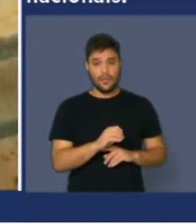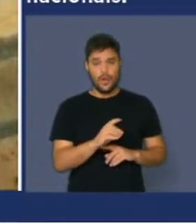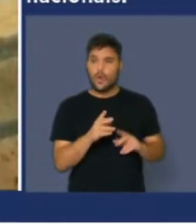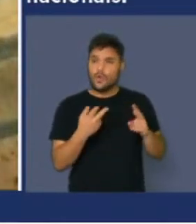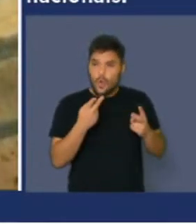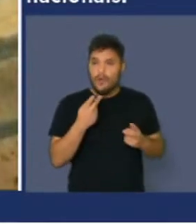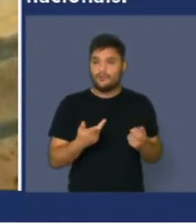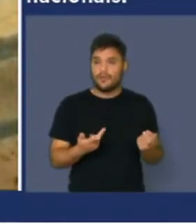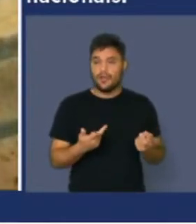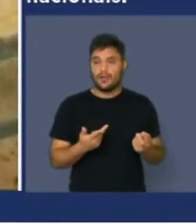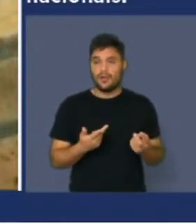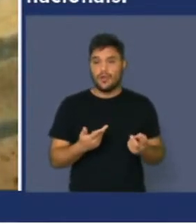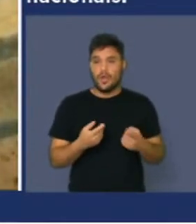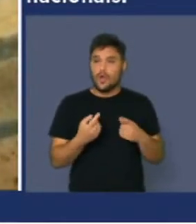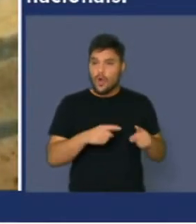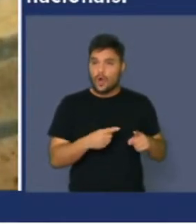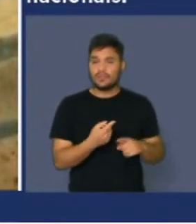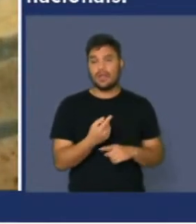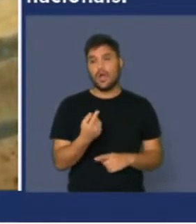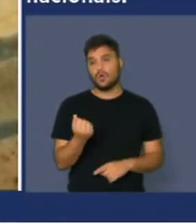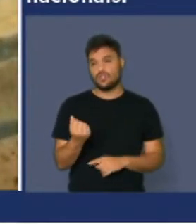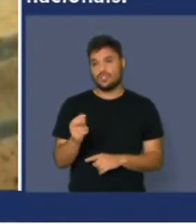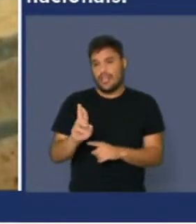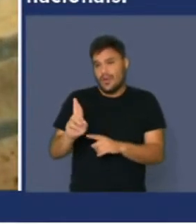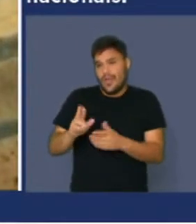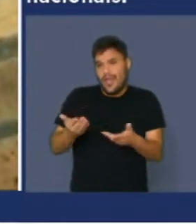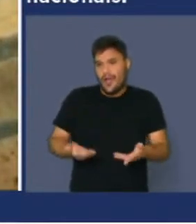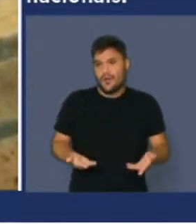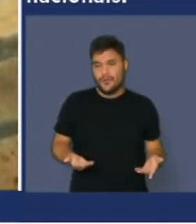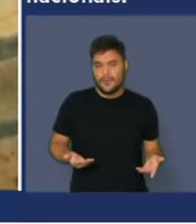PARA FINANCIEIRIZAÇÃO CONTRA A MOEDA DO SEU PRÓPRIO PAÍS. ESTE É O JOGO NO QUAL PAULO